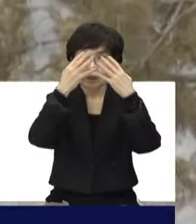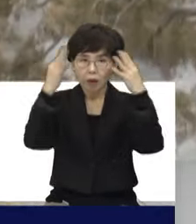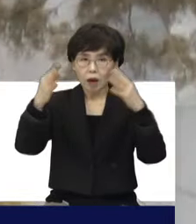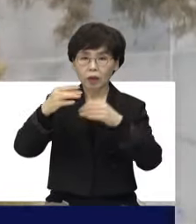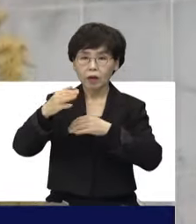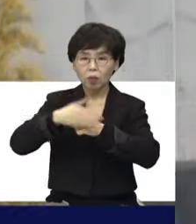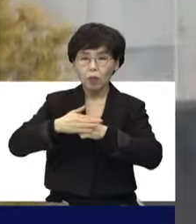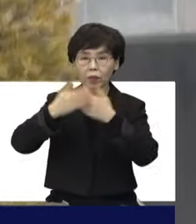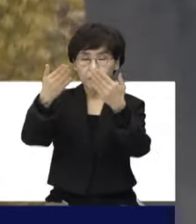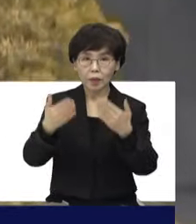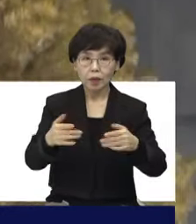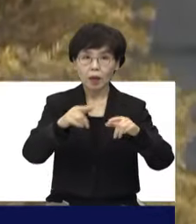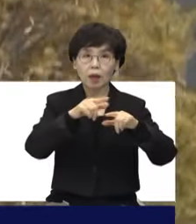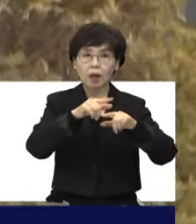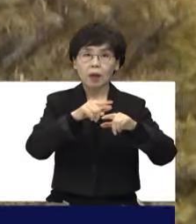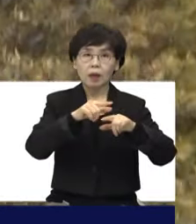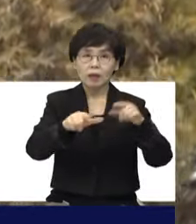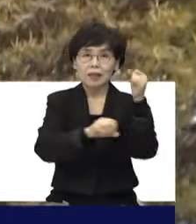기준을 만족하는 신규 인력으로 검증된